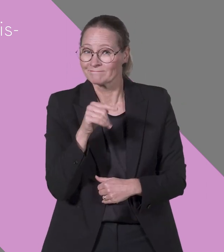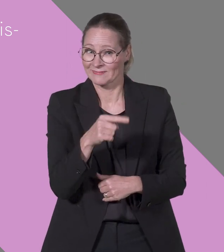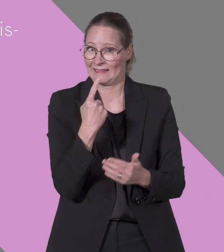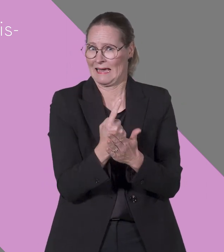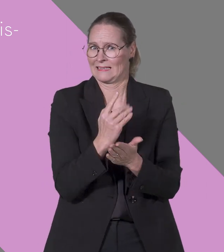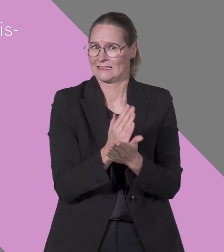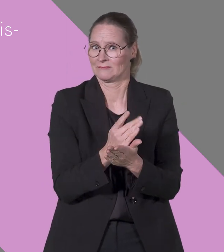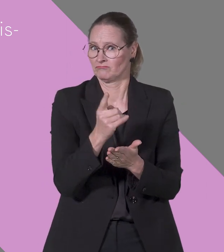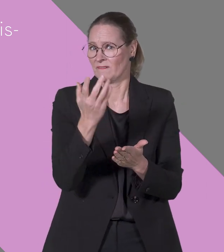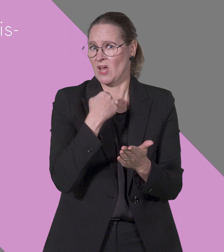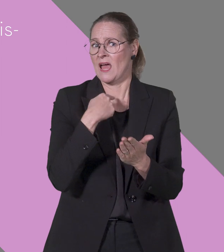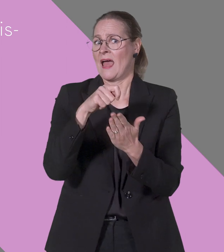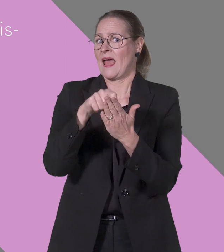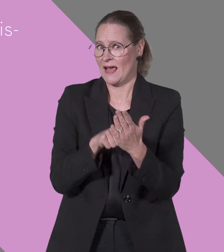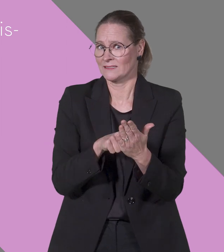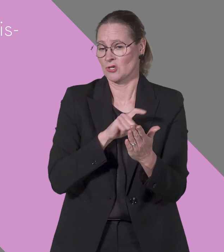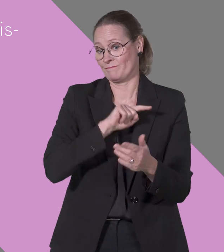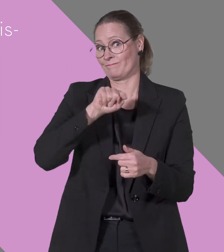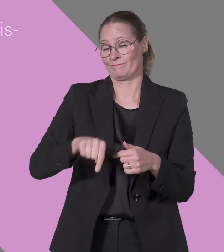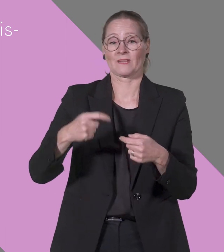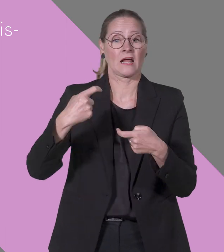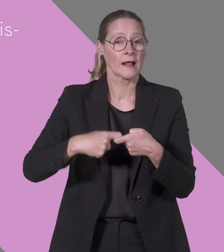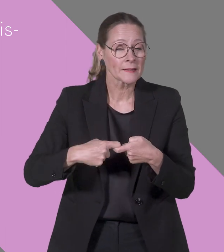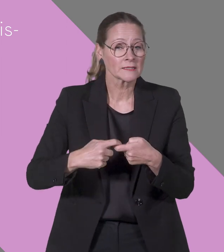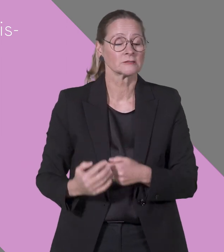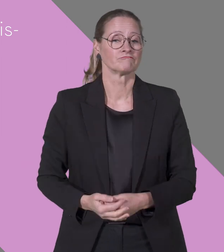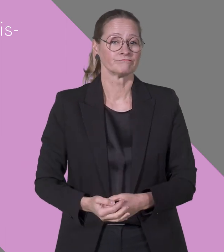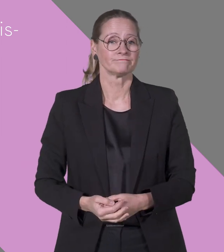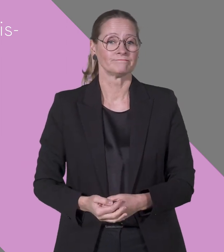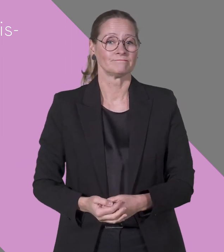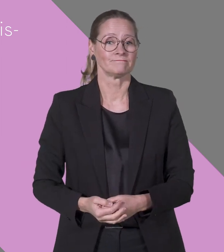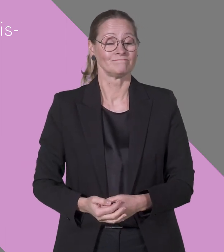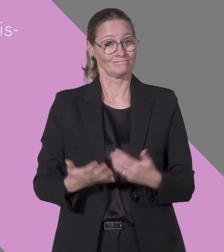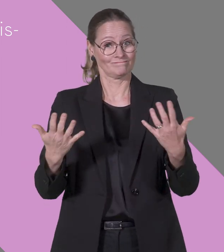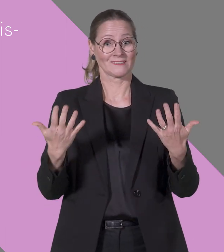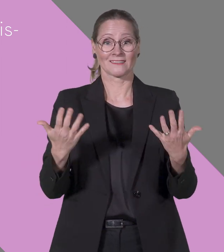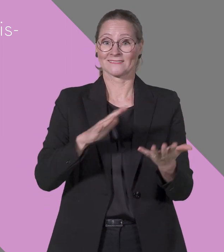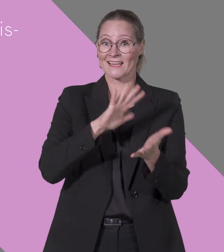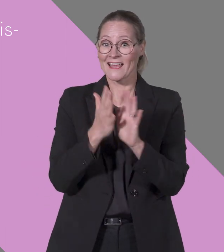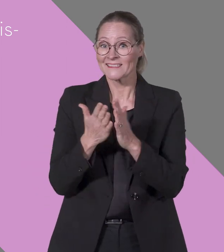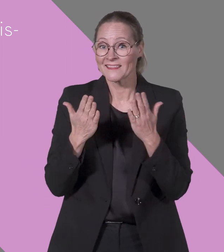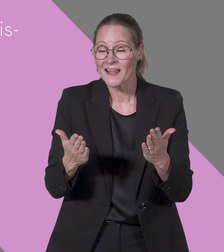Voit käydä antamassa oman äänesi tärkeän asian puolesta oheisen linkin kautta! Tässä kaikki tältä erää.